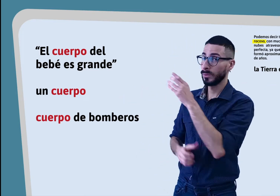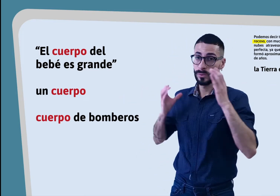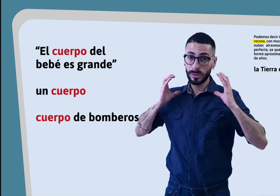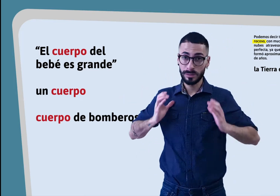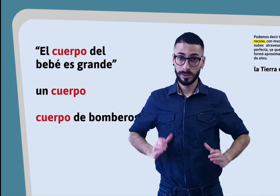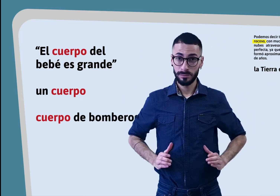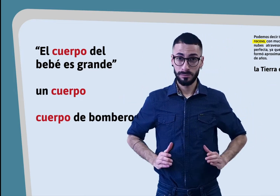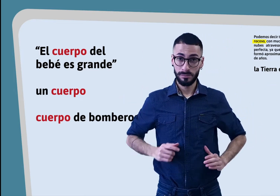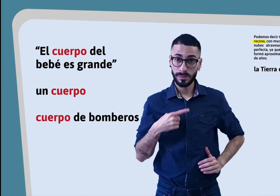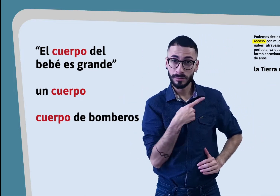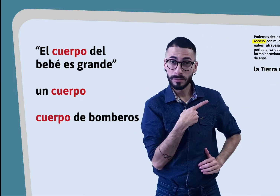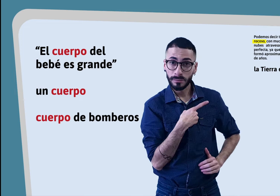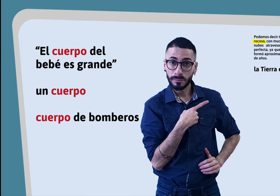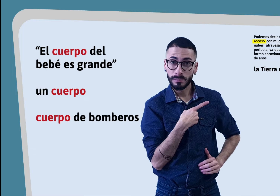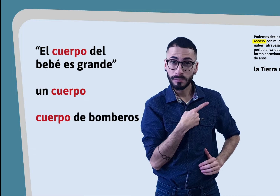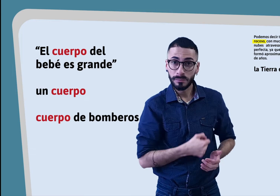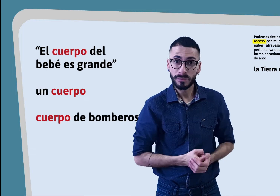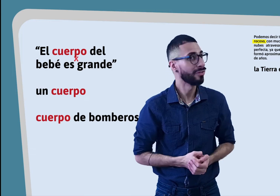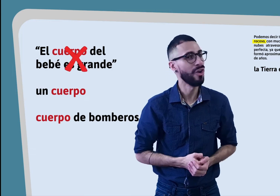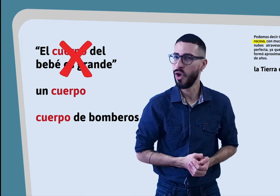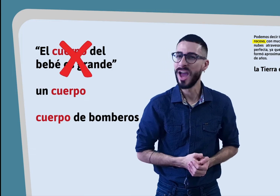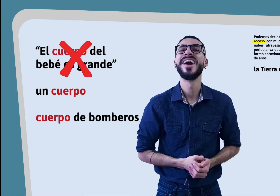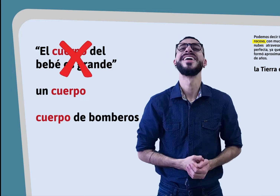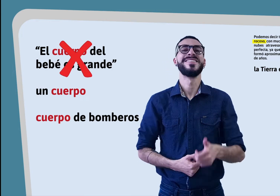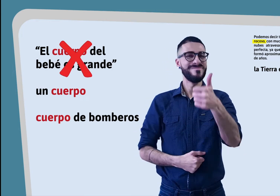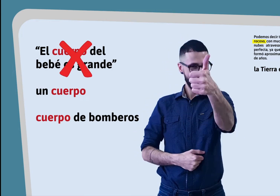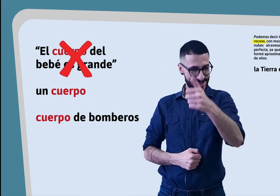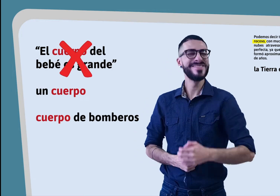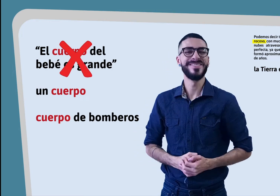¿La primera, cuerpo humano? No, no lo es. ¡Muy bien!